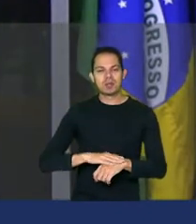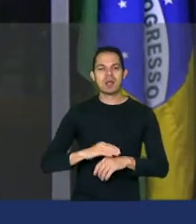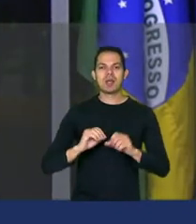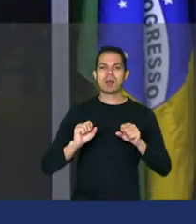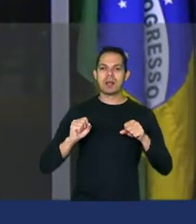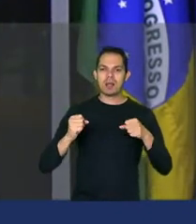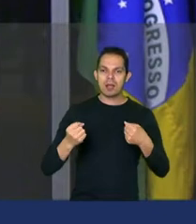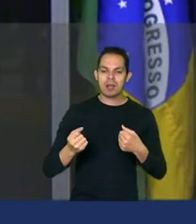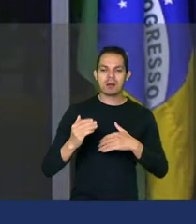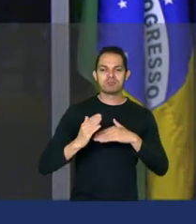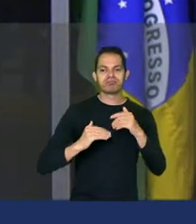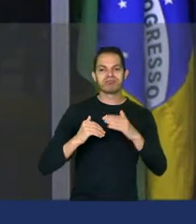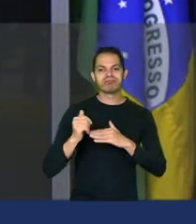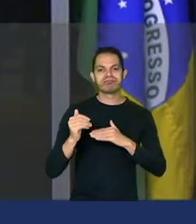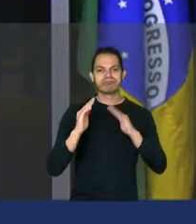PESSOAS QUE NO MEU TEMPO DE DEDICAÇÃO PARA AS ENTIDADES